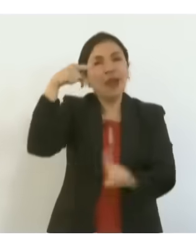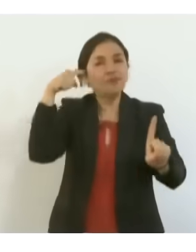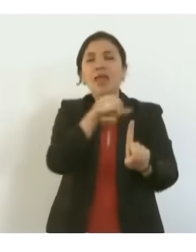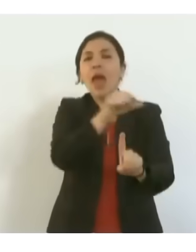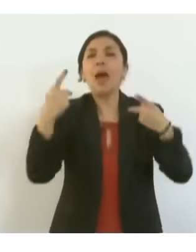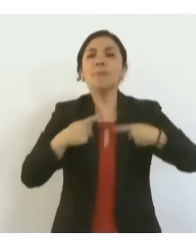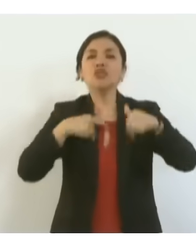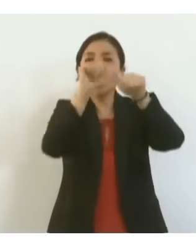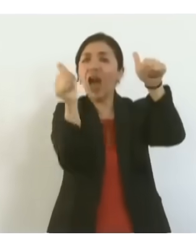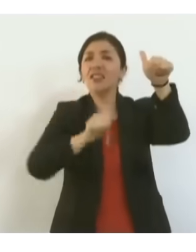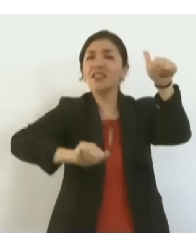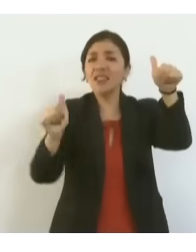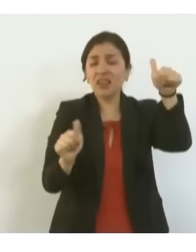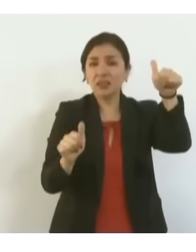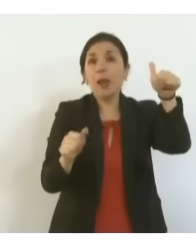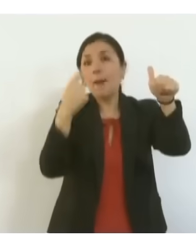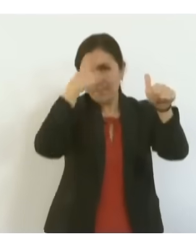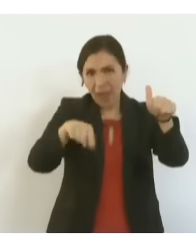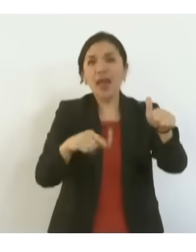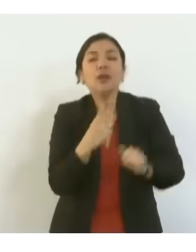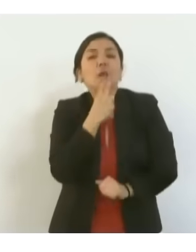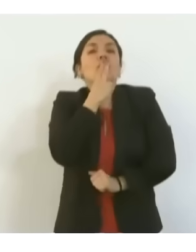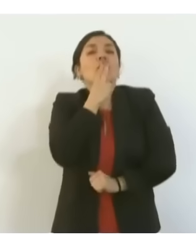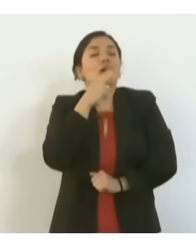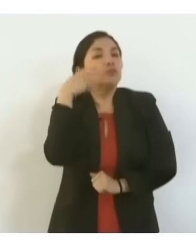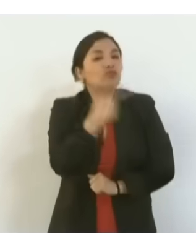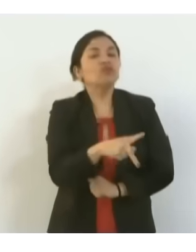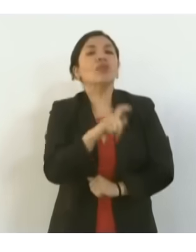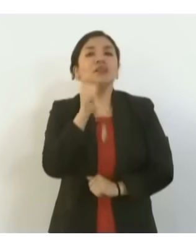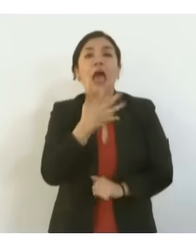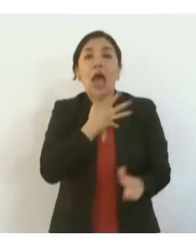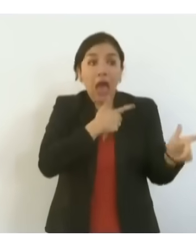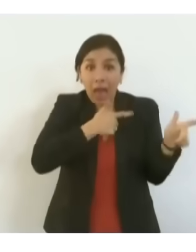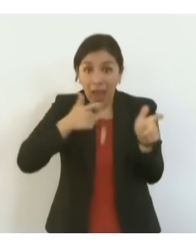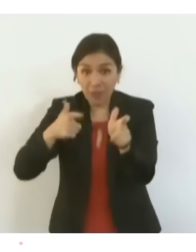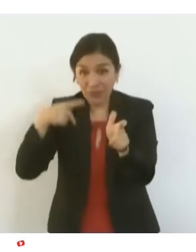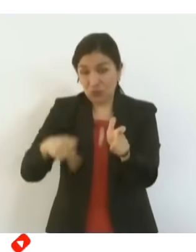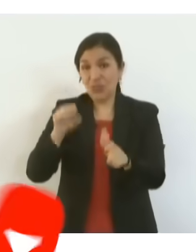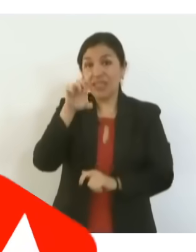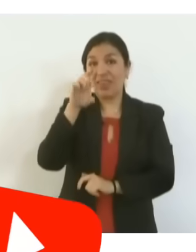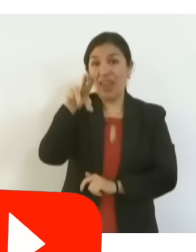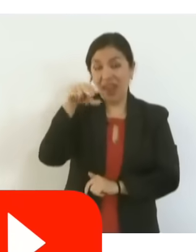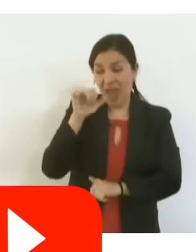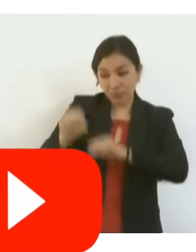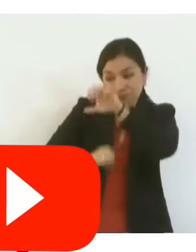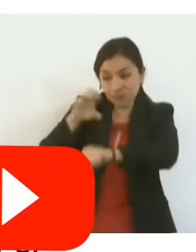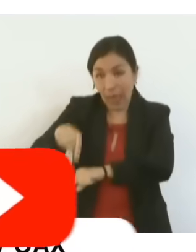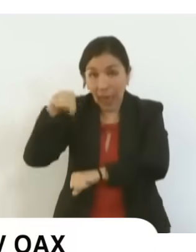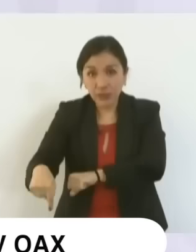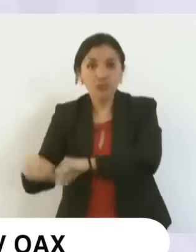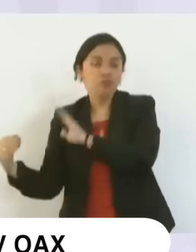visuales para resignificar armas incautadas por la SEDENA, las cuales serán eh completamente